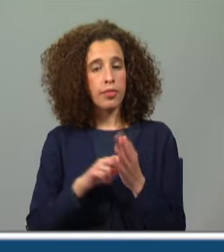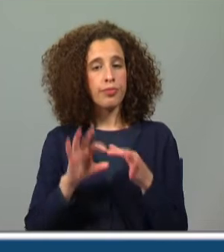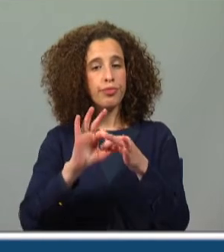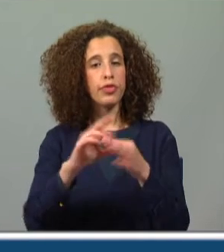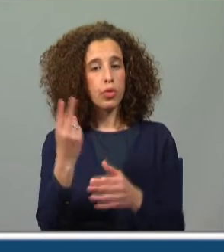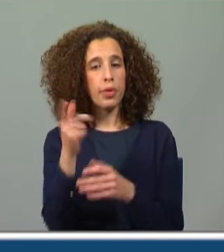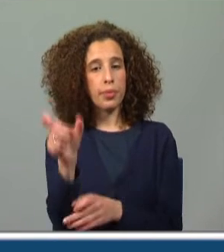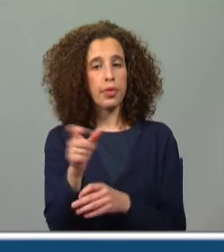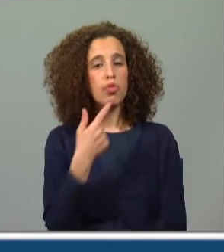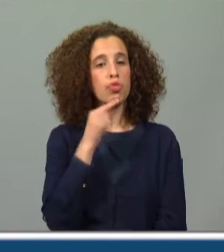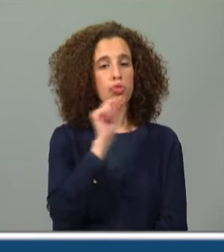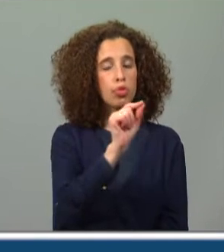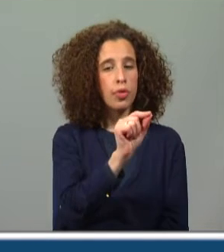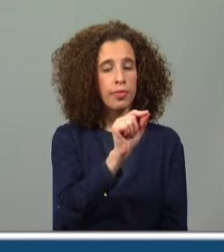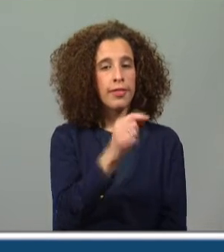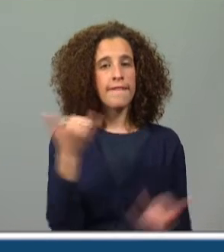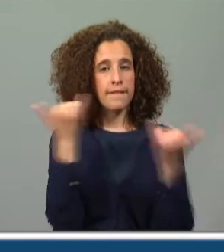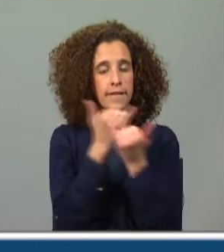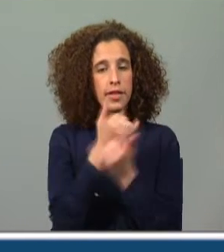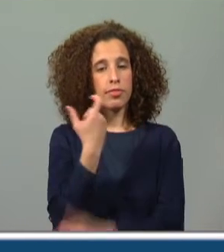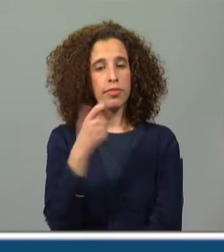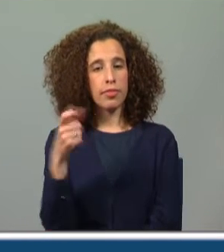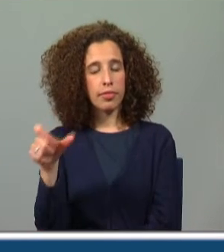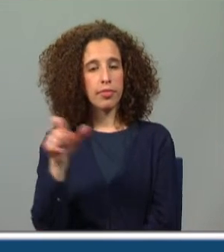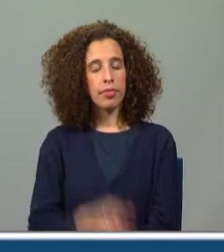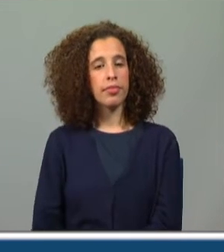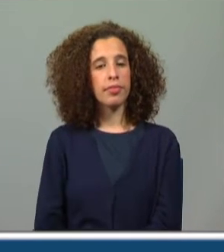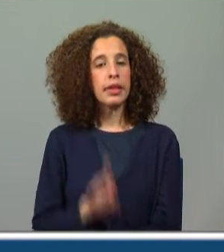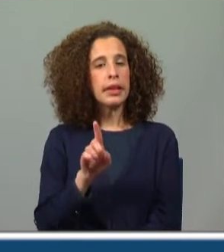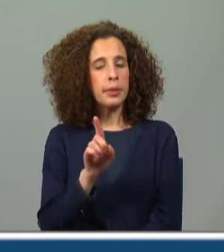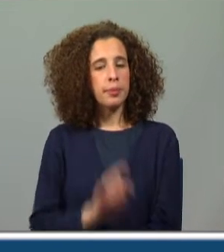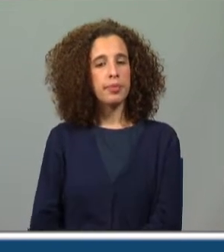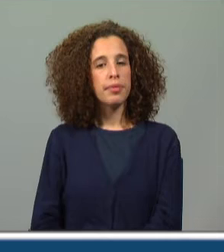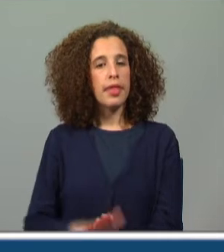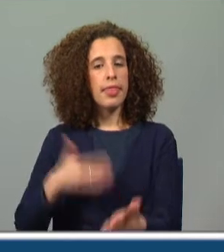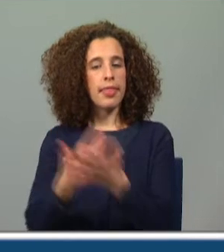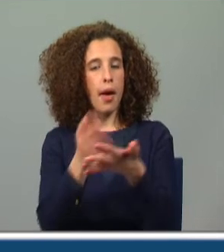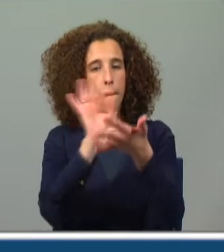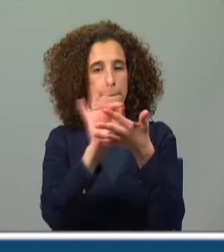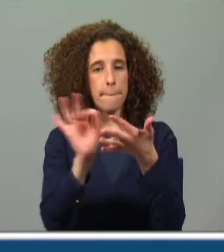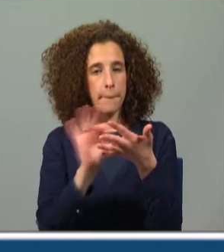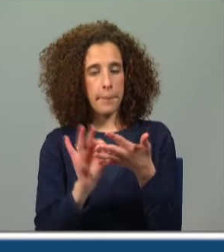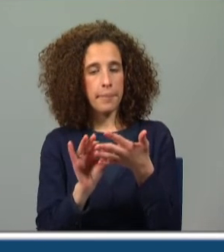palavras o nome felicidade e um adjetivo Isto é atribui uma característica a 幸福這個名字是形容詞這是將特徵分配給